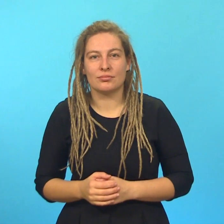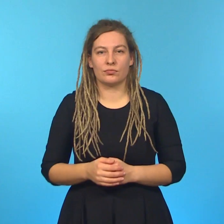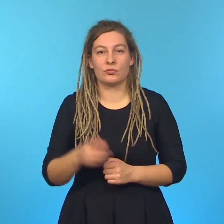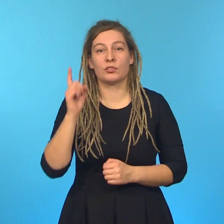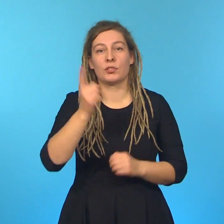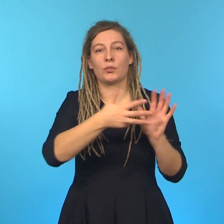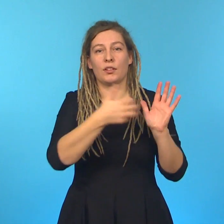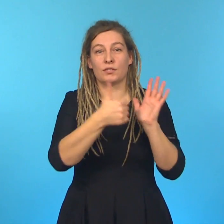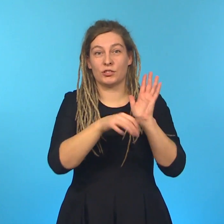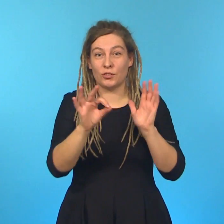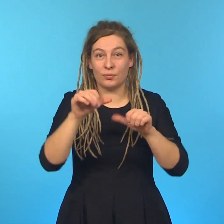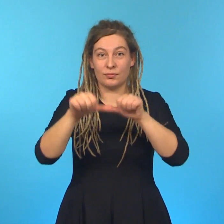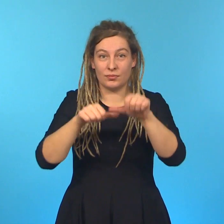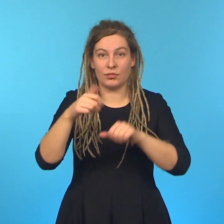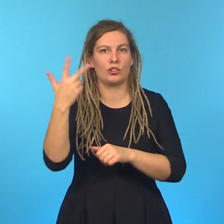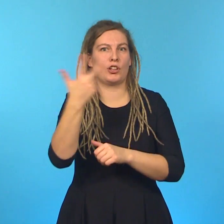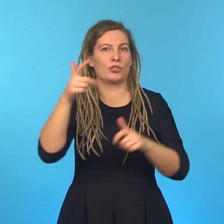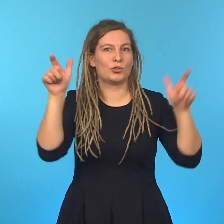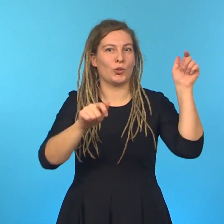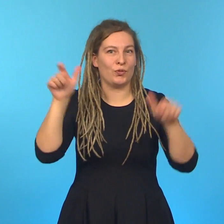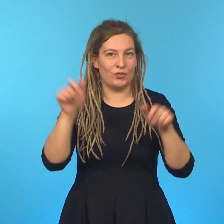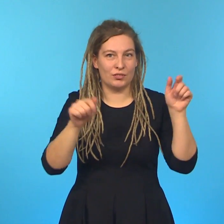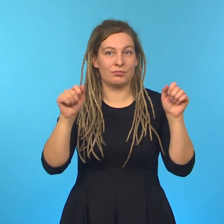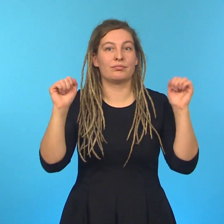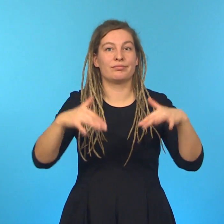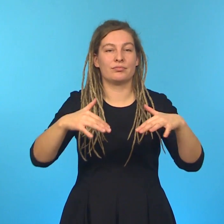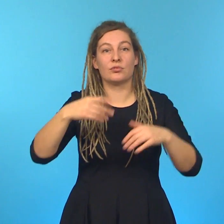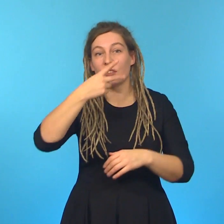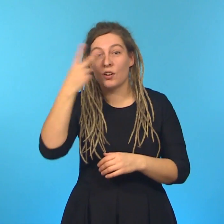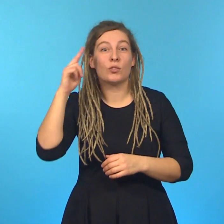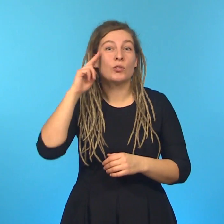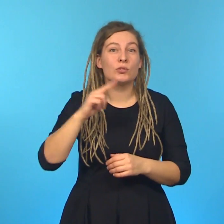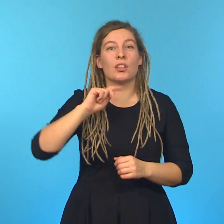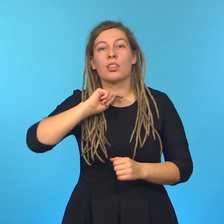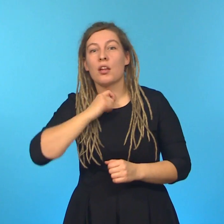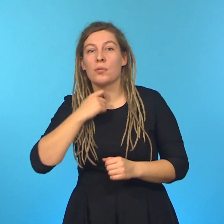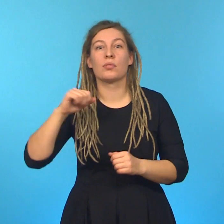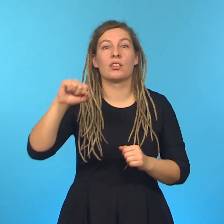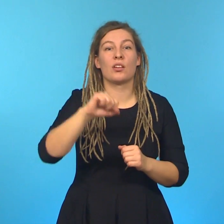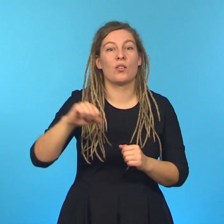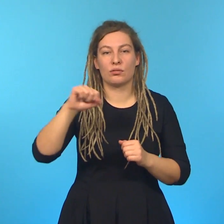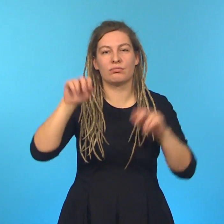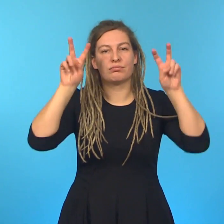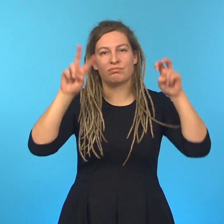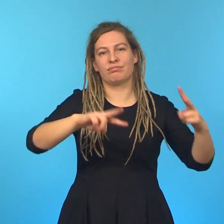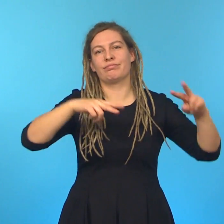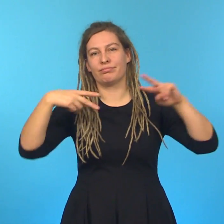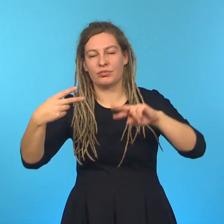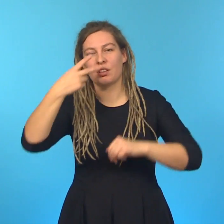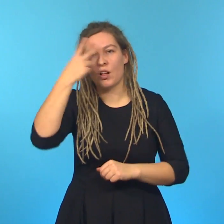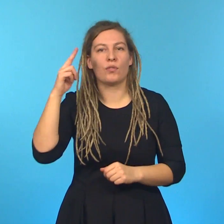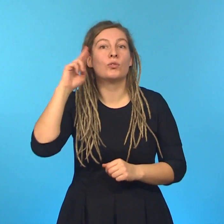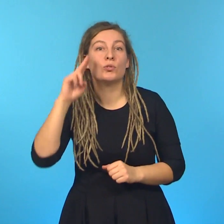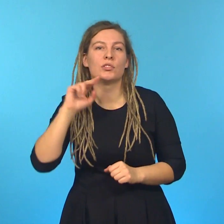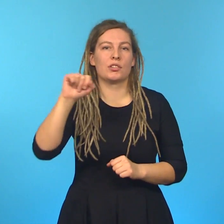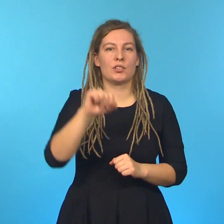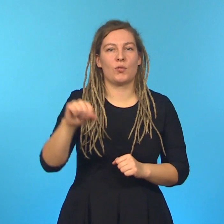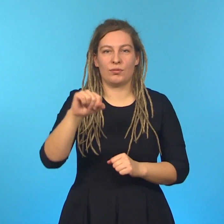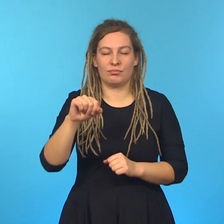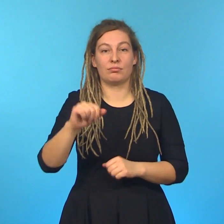1960 m. III suvažiavimas Lietuvos kurčiųjų nebylių draugiją pervadino Lietuvos kurčiųjų draugija